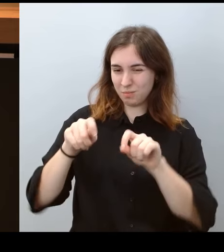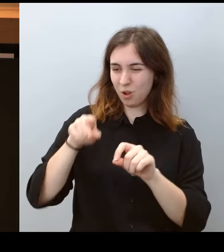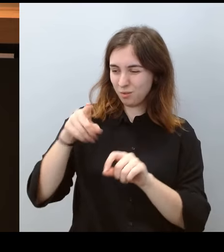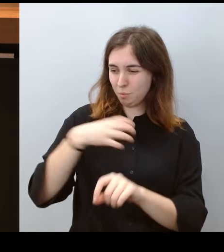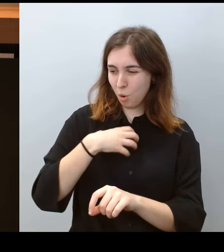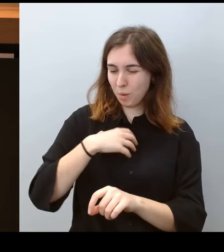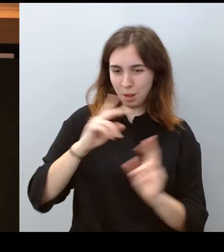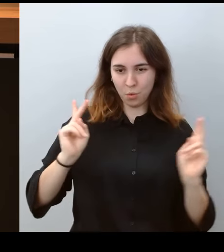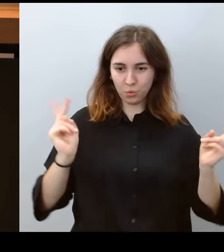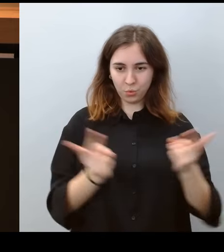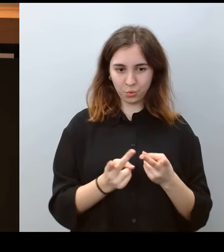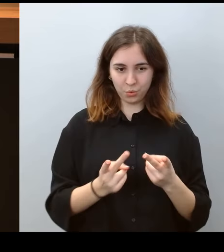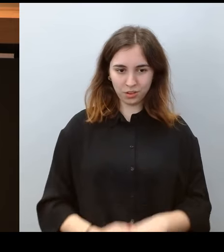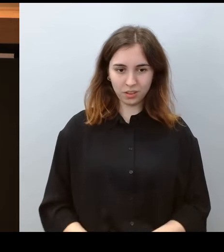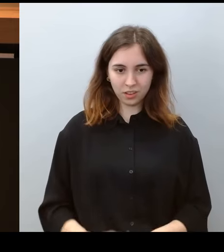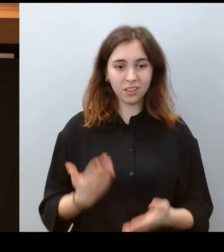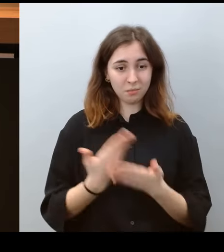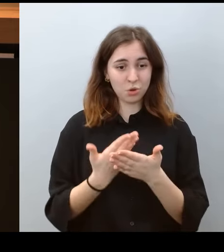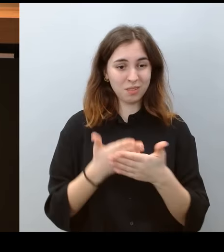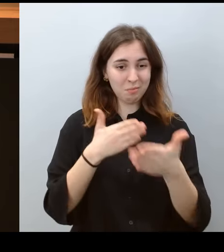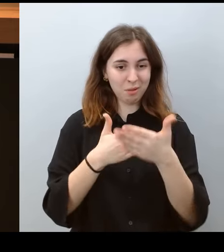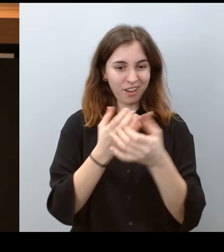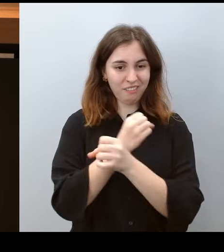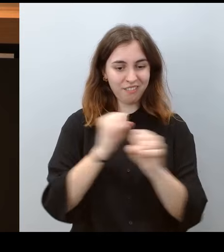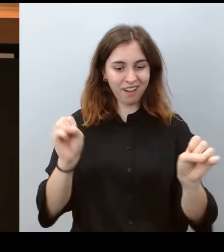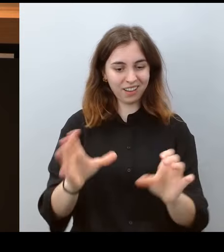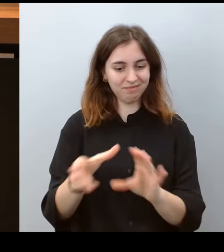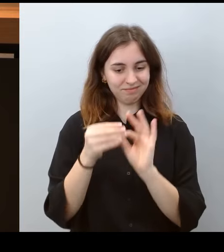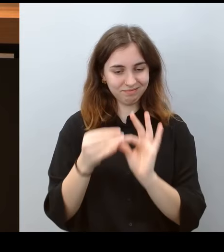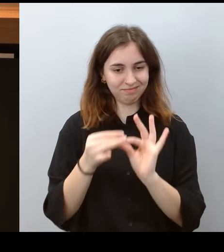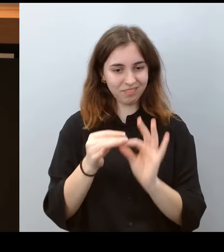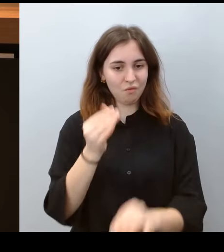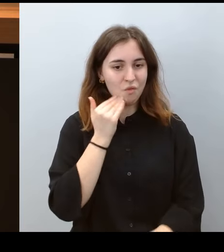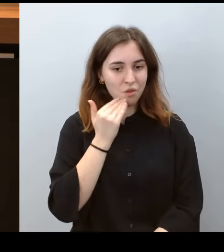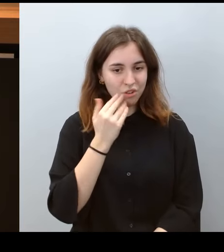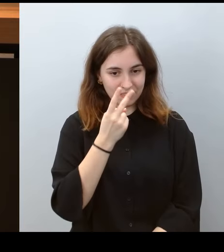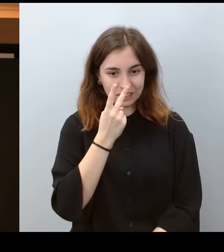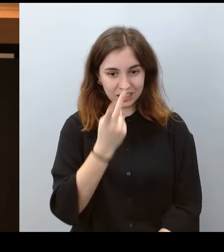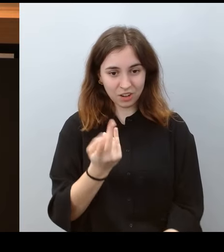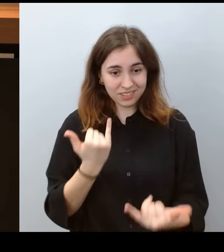Barrierefreiheit von Wohnungen, die ist ja die läuft ja noch. Und wenn Menschen, die auf den